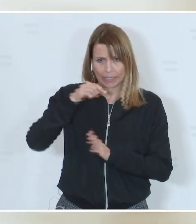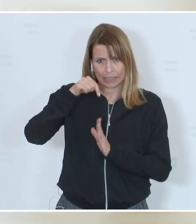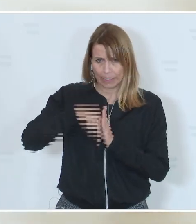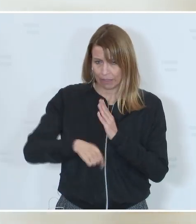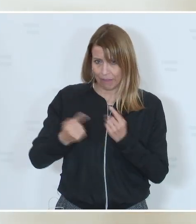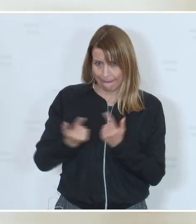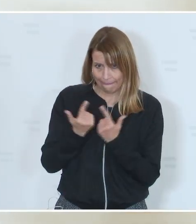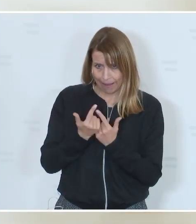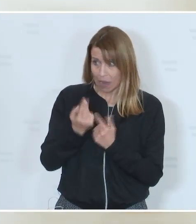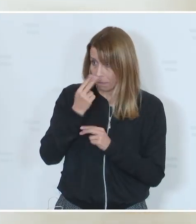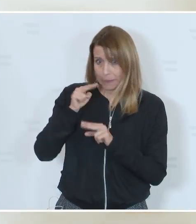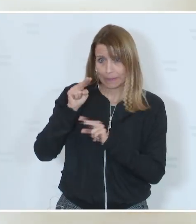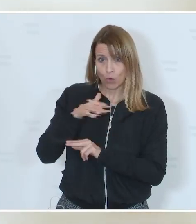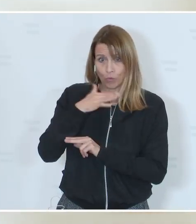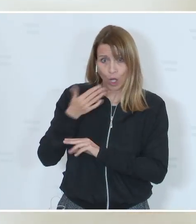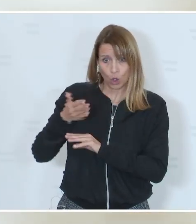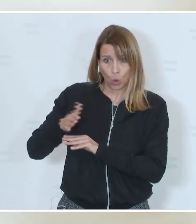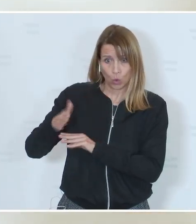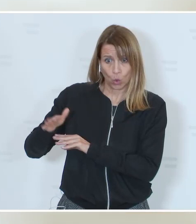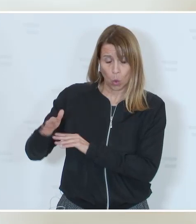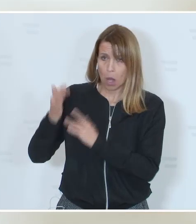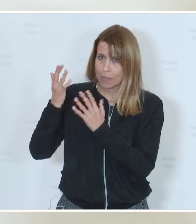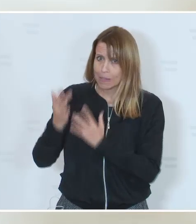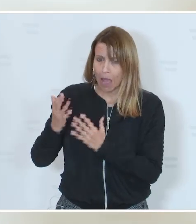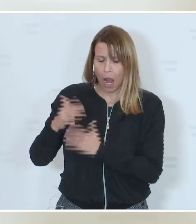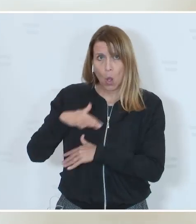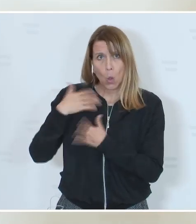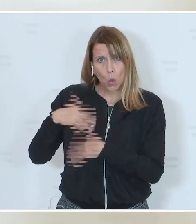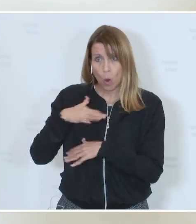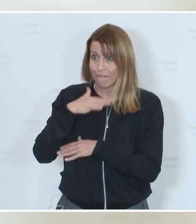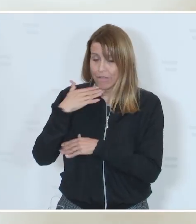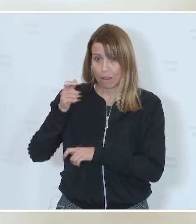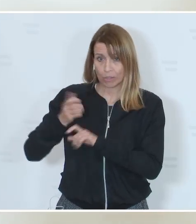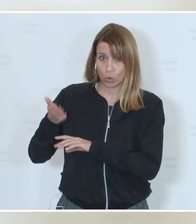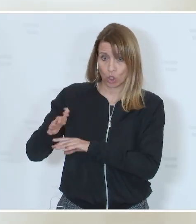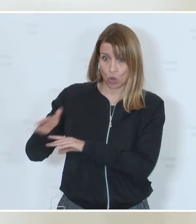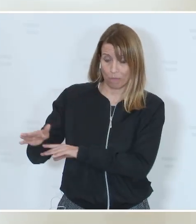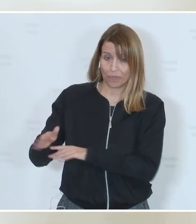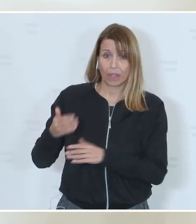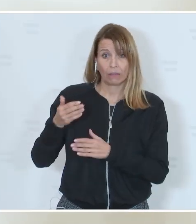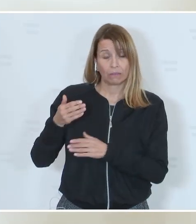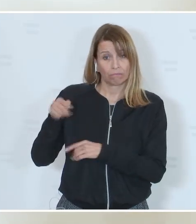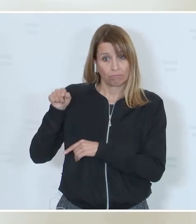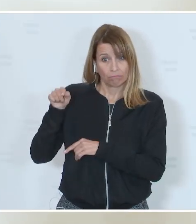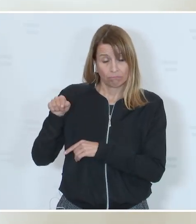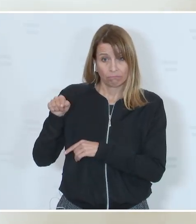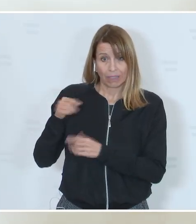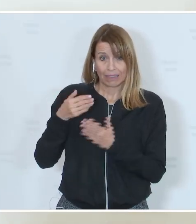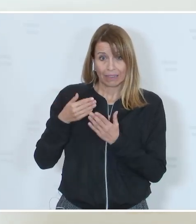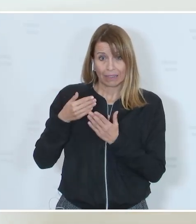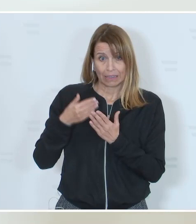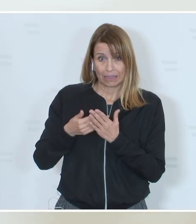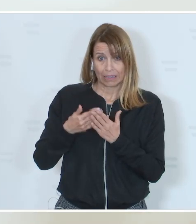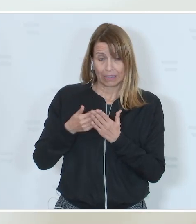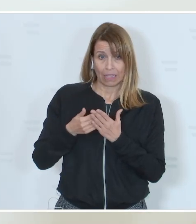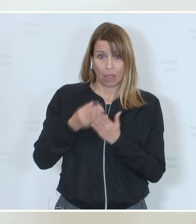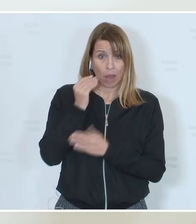ja Zahlen kolportiert, die enorm sind. Und aus diesem Grund glaube ich nicht, dass humanitärer